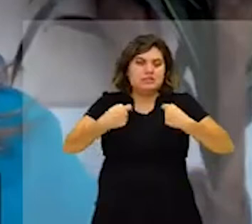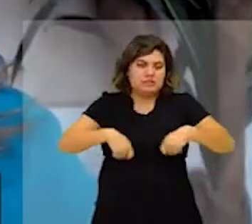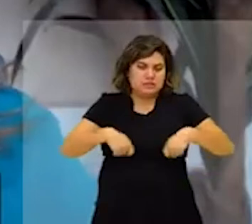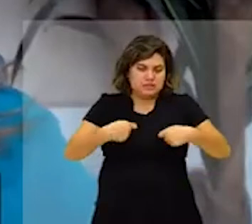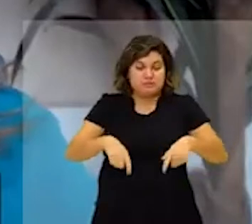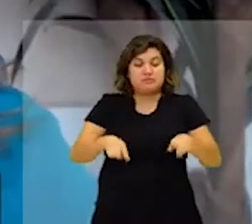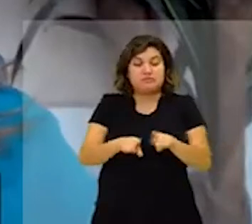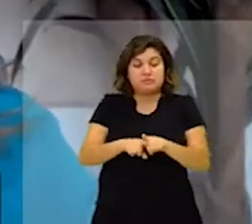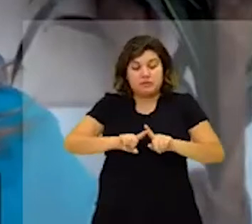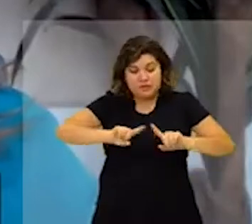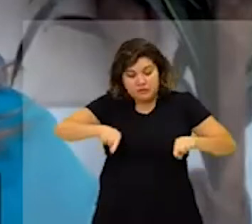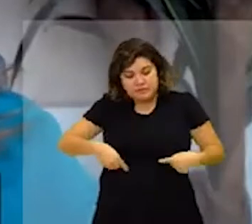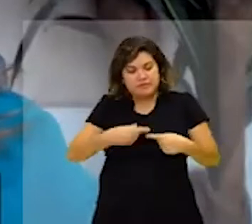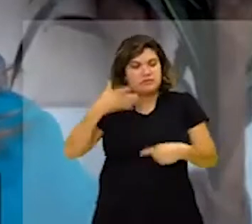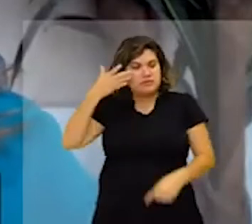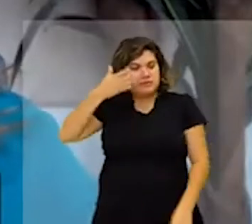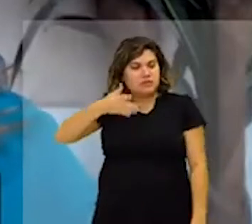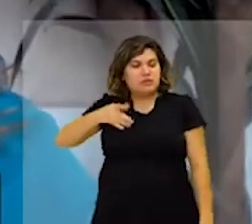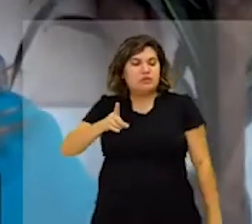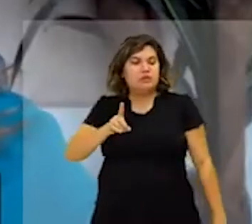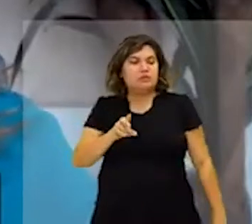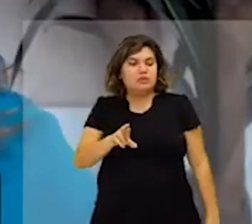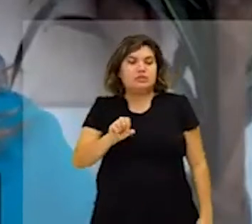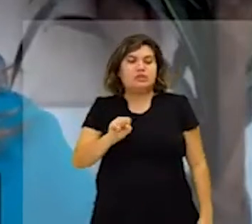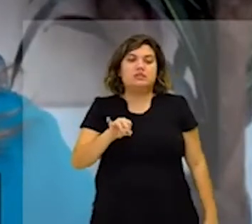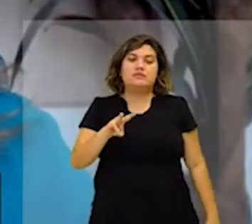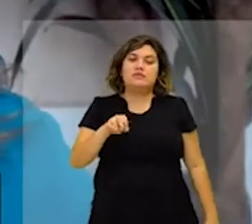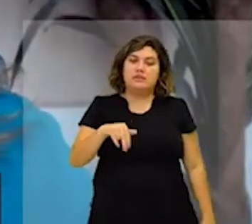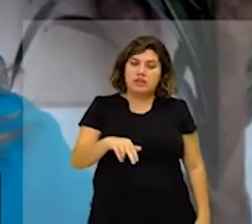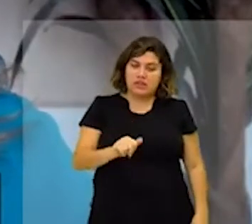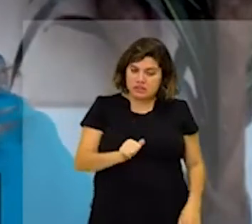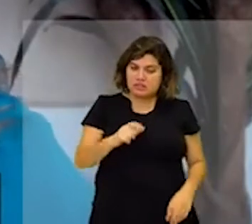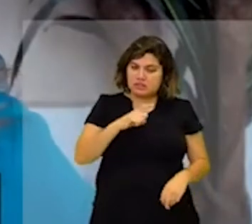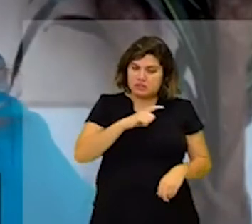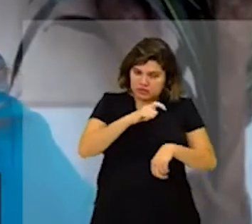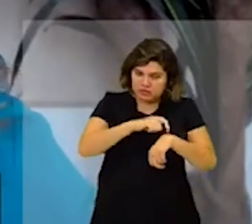com a sala da Dra Silvana causa que vivemos um momento tão complexo tão difícil dentro do